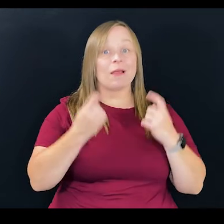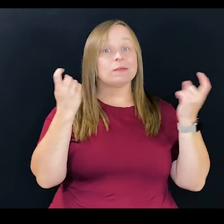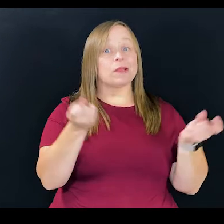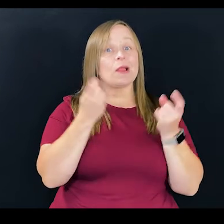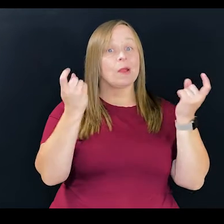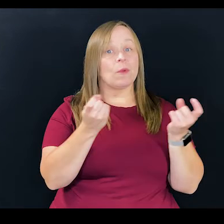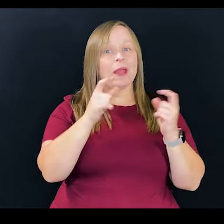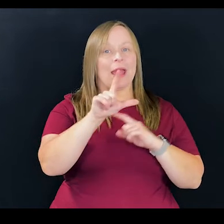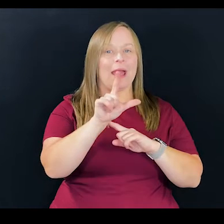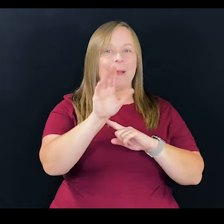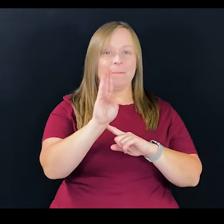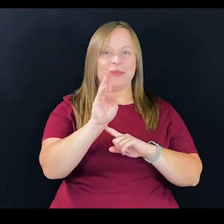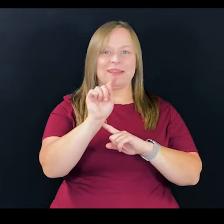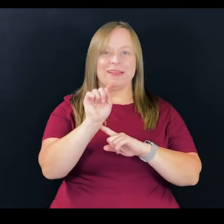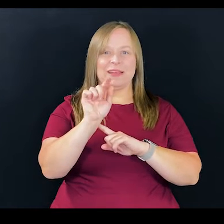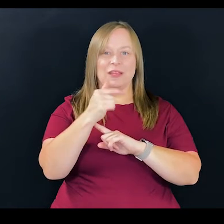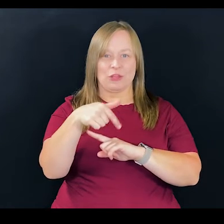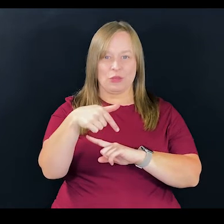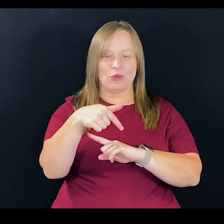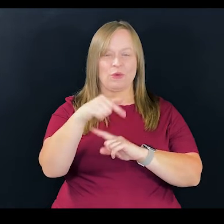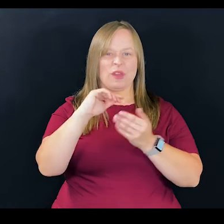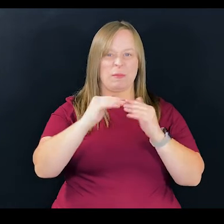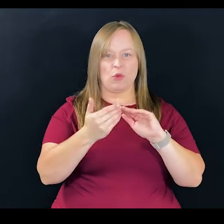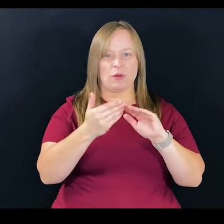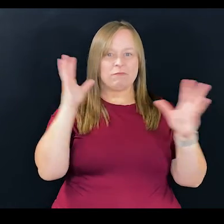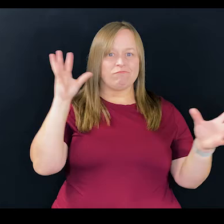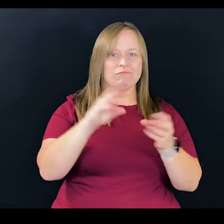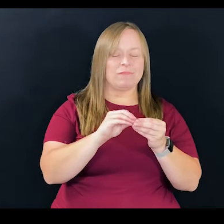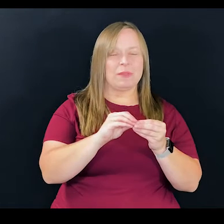Y es la celebración de la comunidad LGBT.